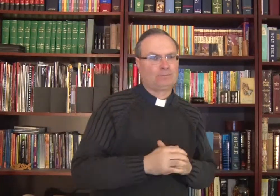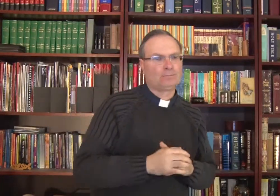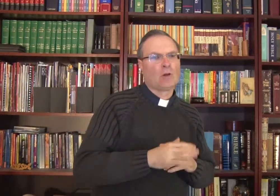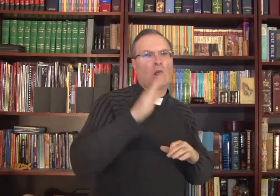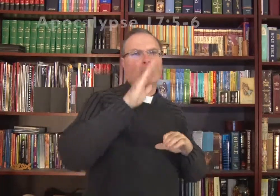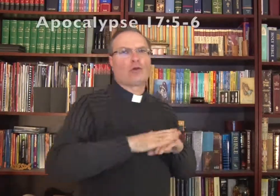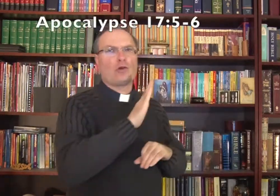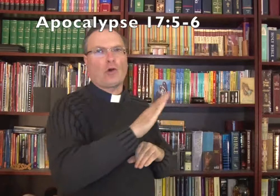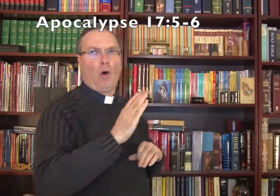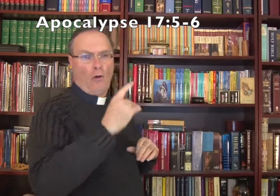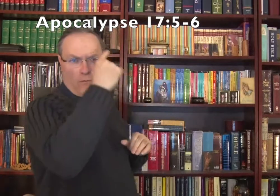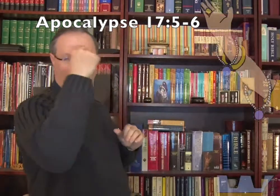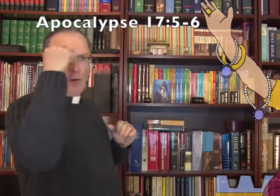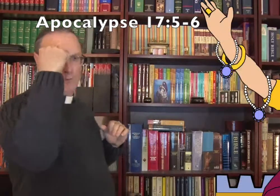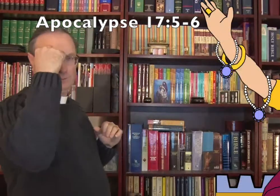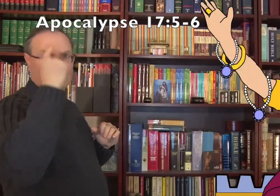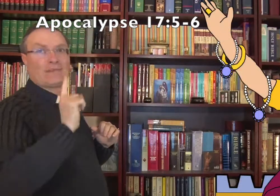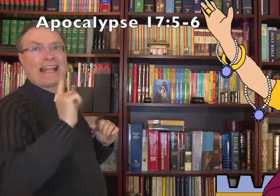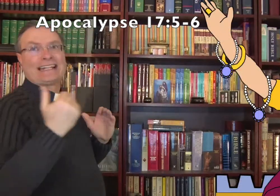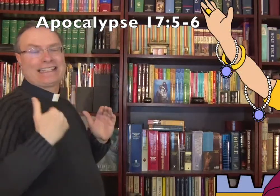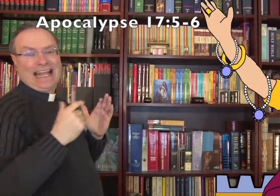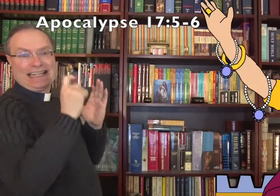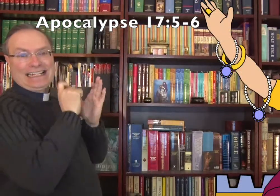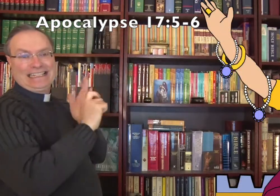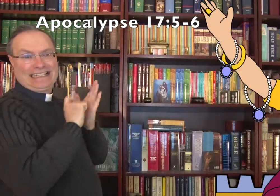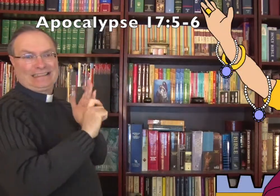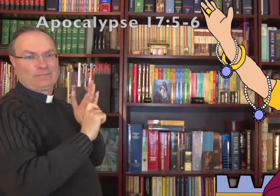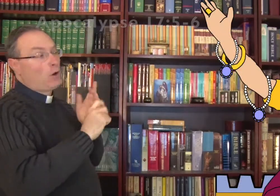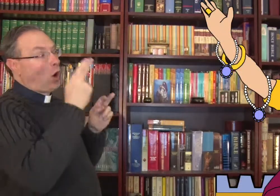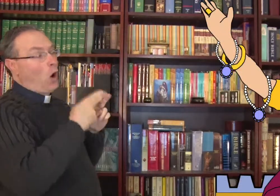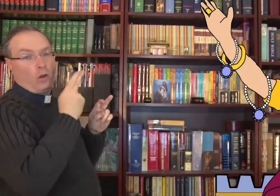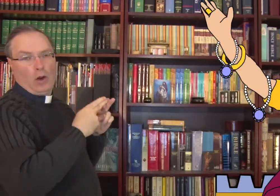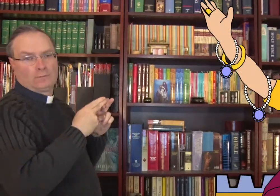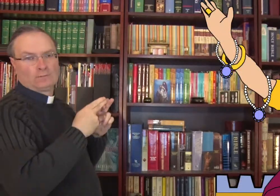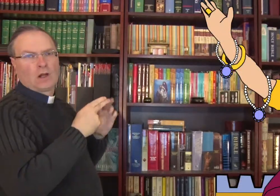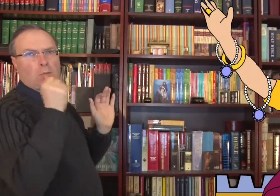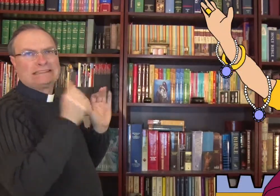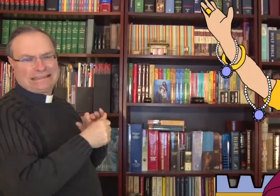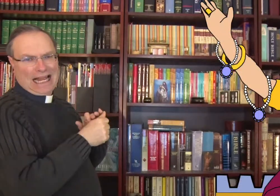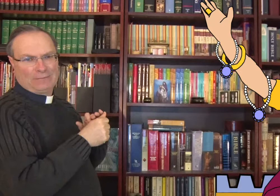«Sur son front était écrit un nom, un mystère: